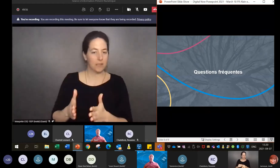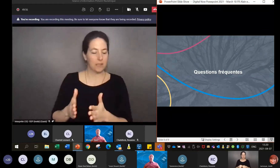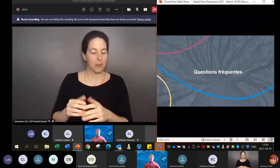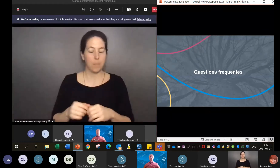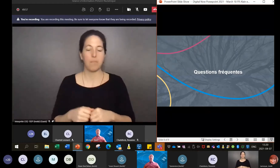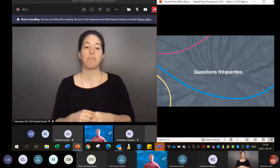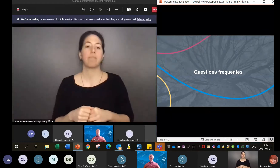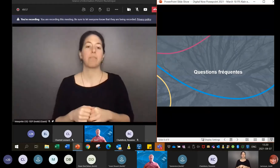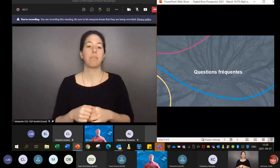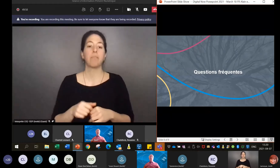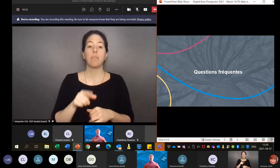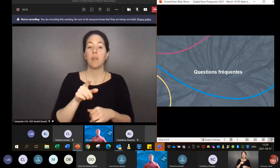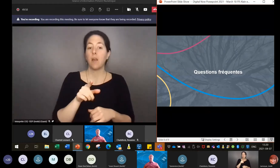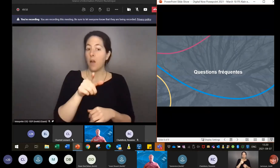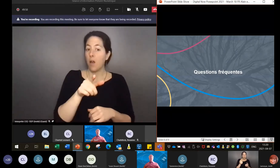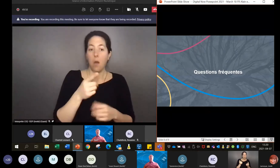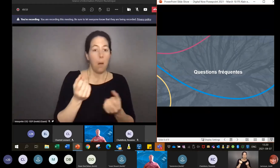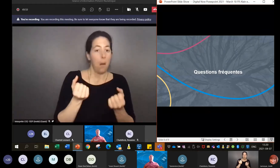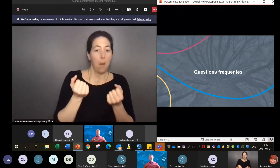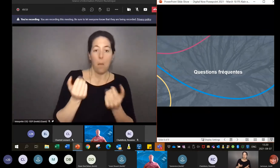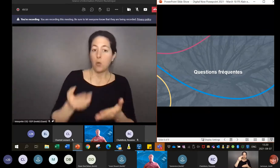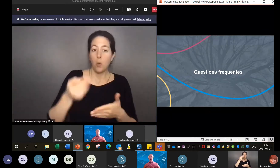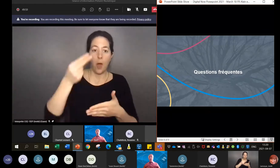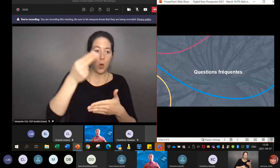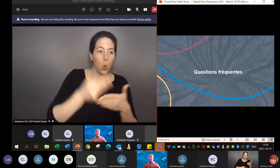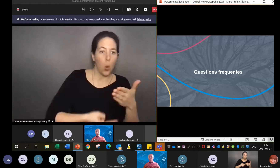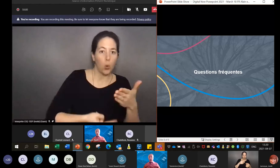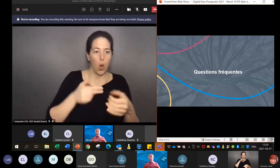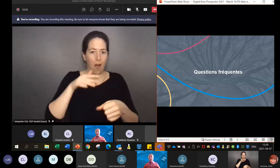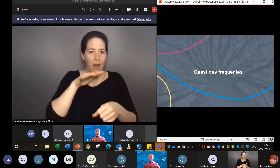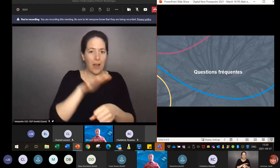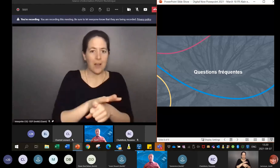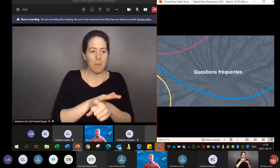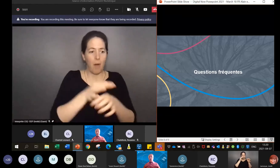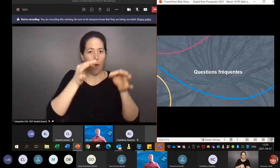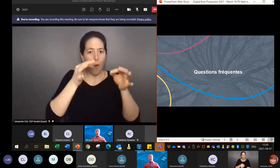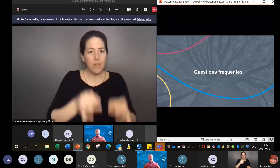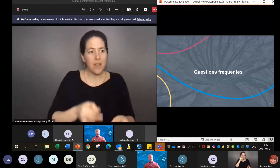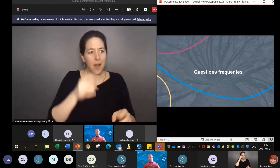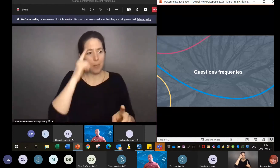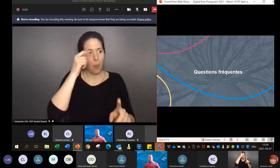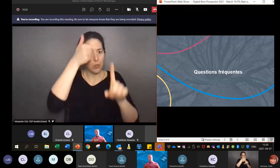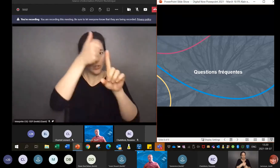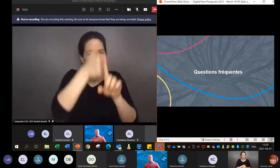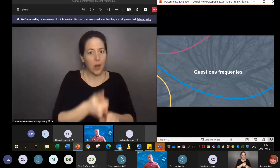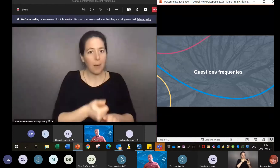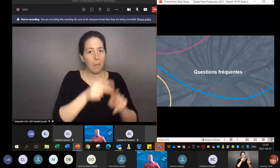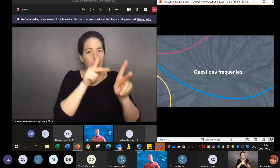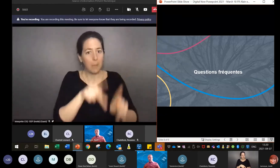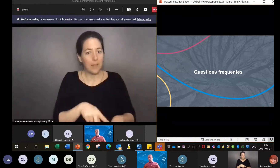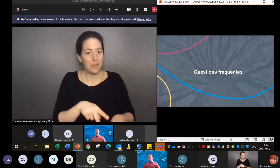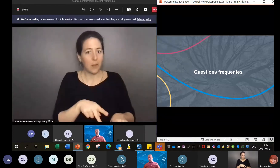besoin de contrats et d’engagements formels pour tous vos collaborateurs